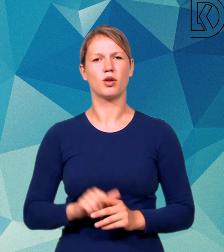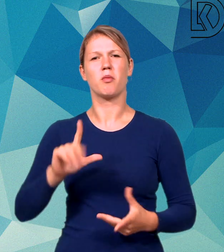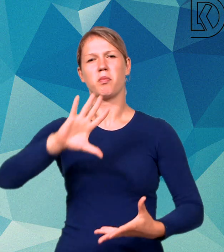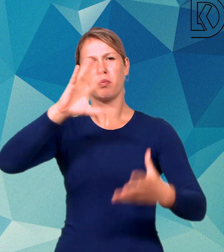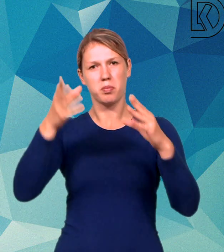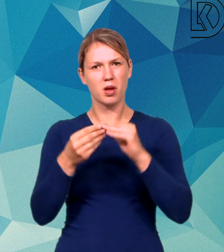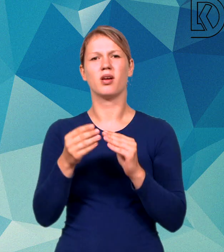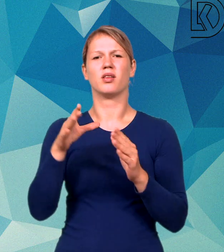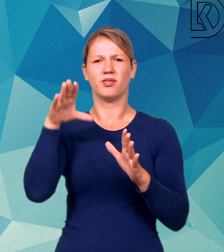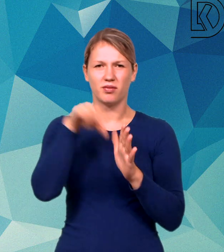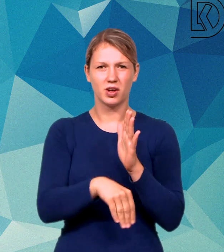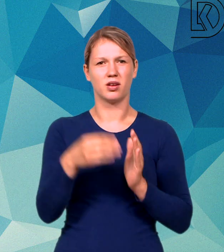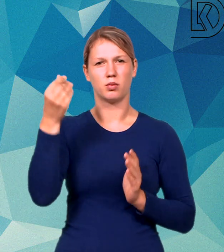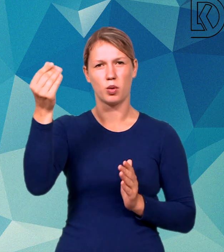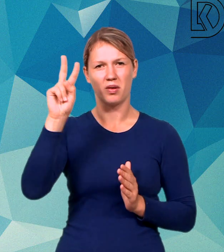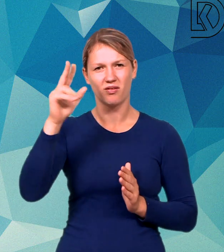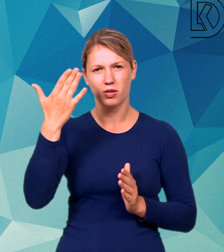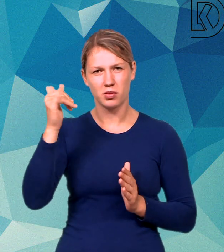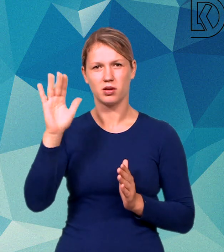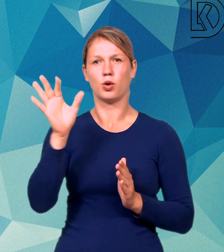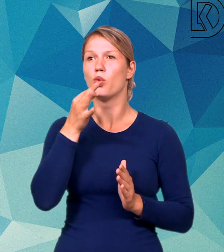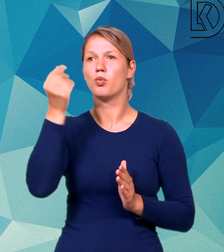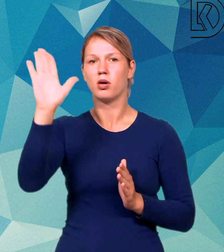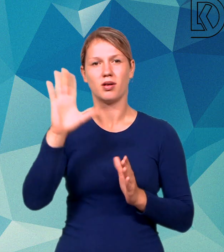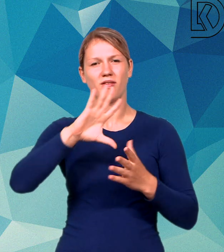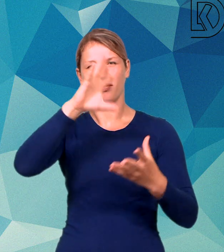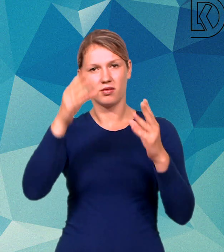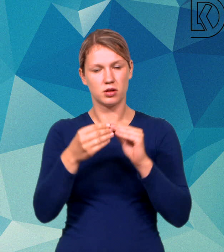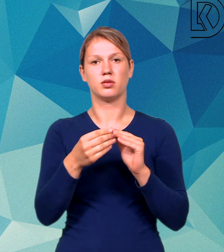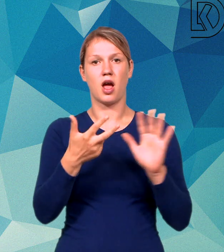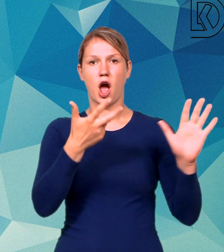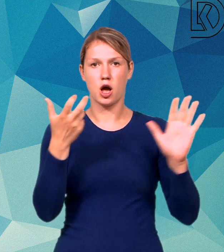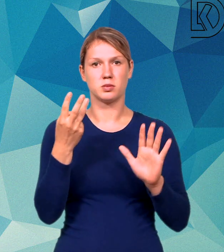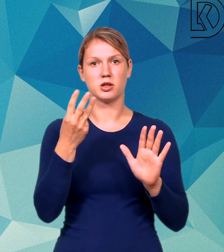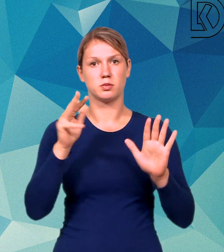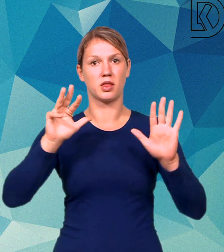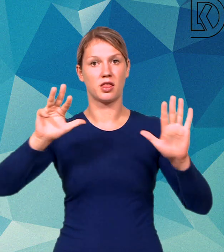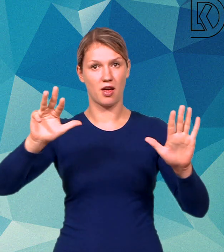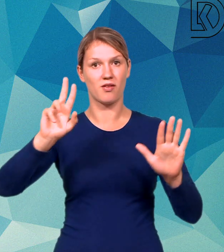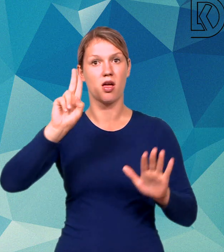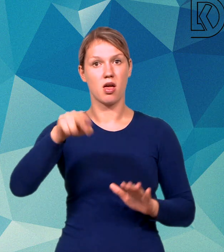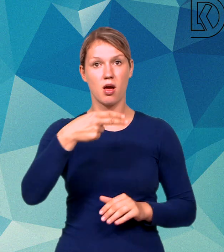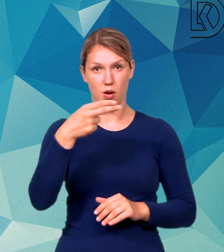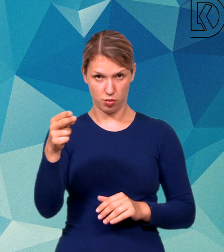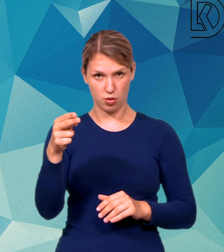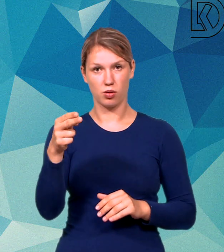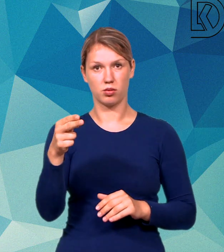Prieš mokesčius vidutinė alga siekia 839 eur.